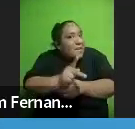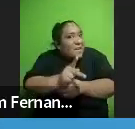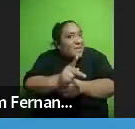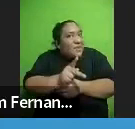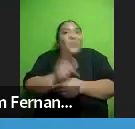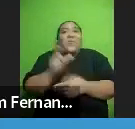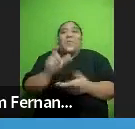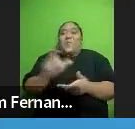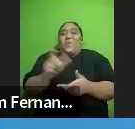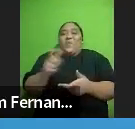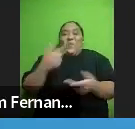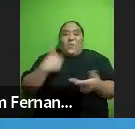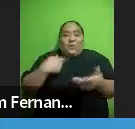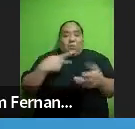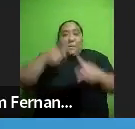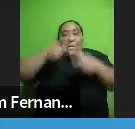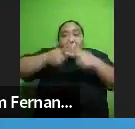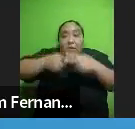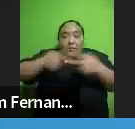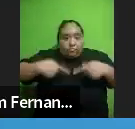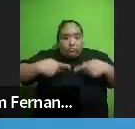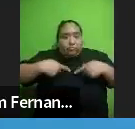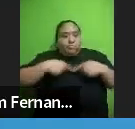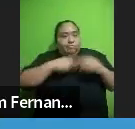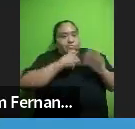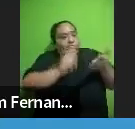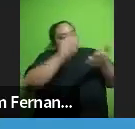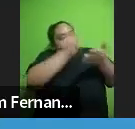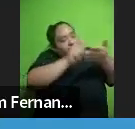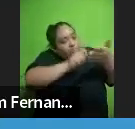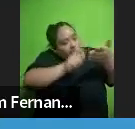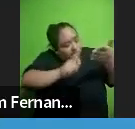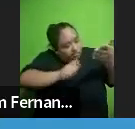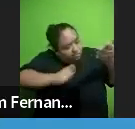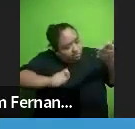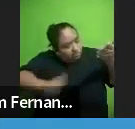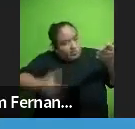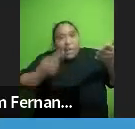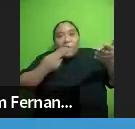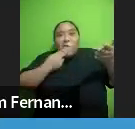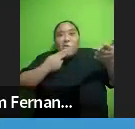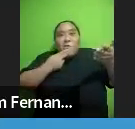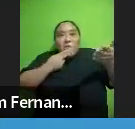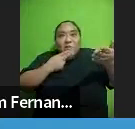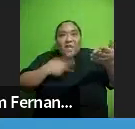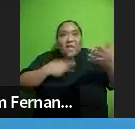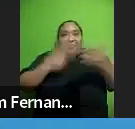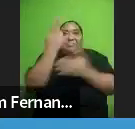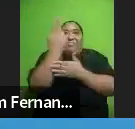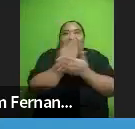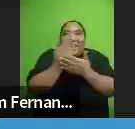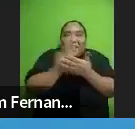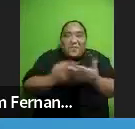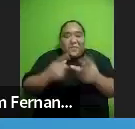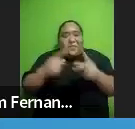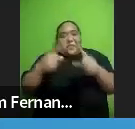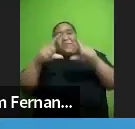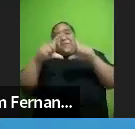Cuando el matemático está haciendo matemáticas, usa otros elementos elementos: dibujos, este diagramas y y solo usa la y solo usa la lengua natural